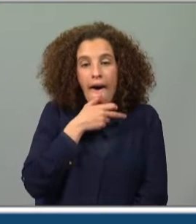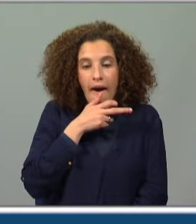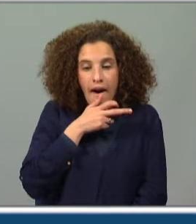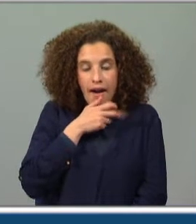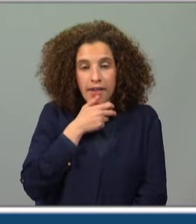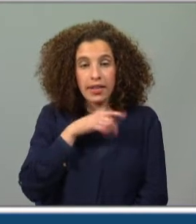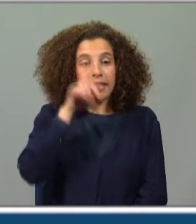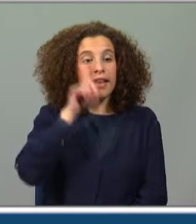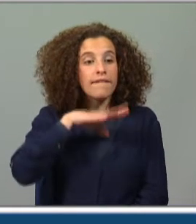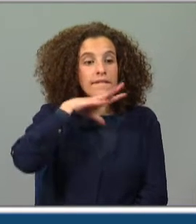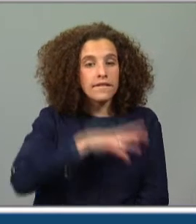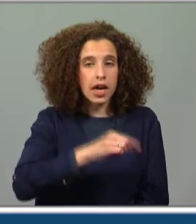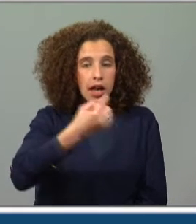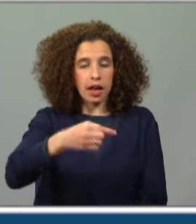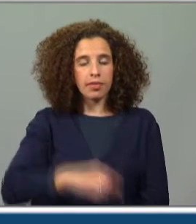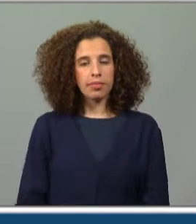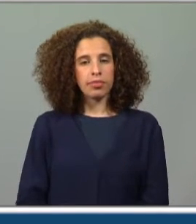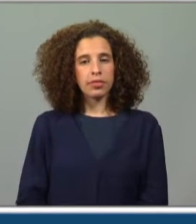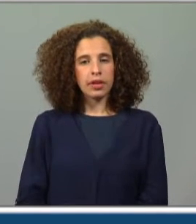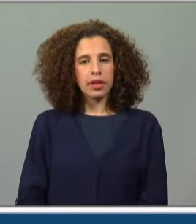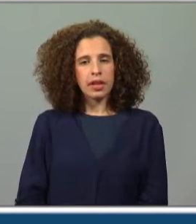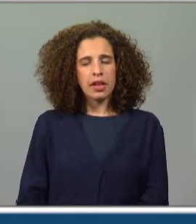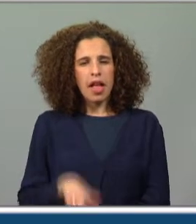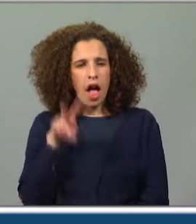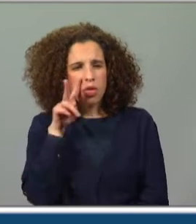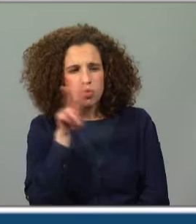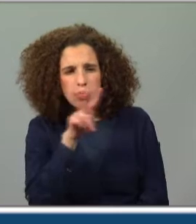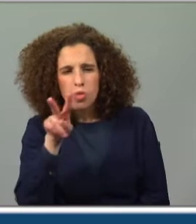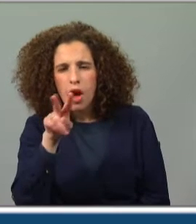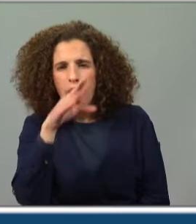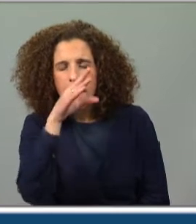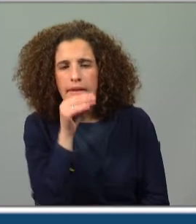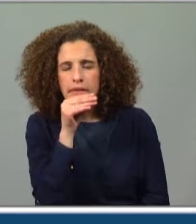tinha ela nos espiava em silêncio a potência 有她默默地監視著我們